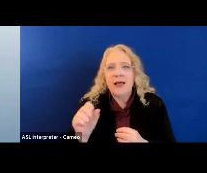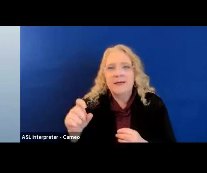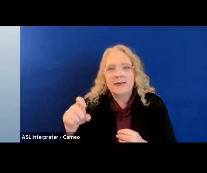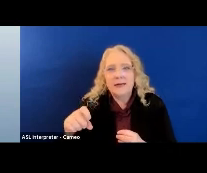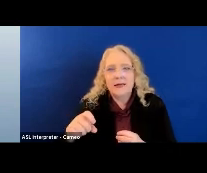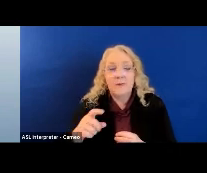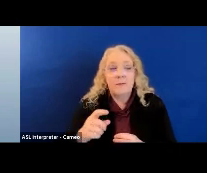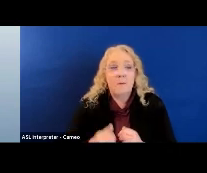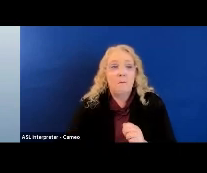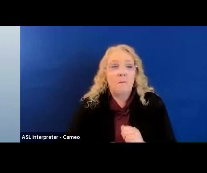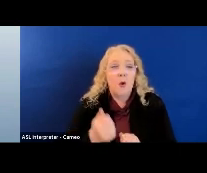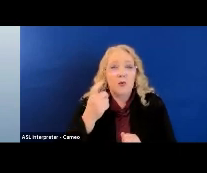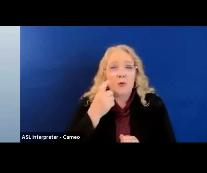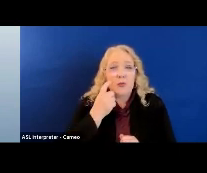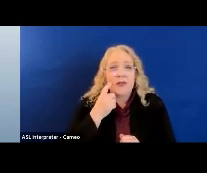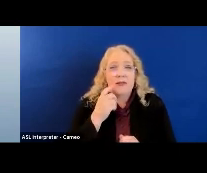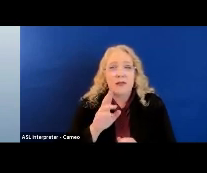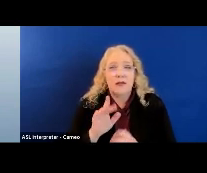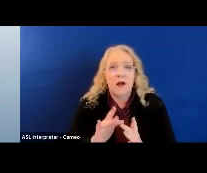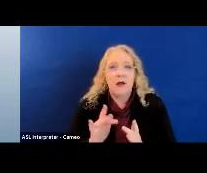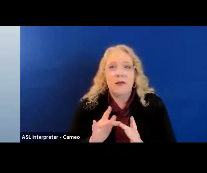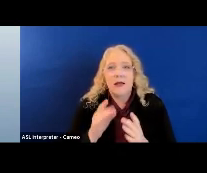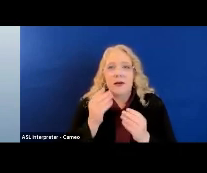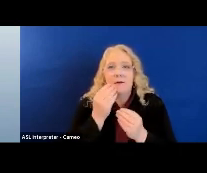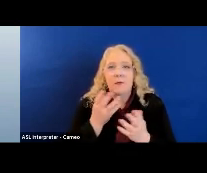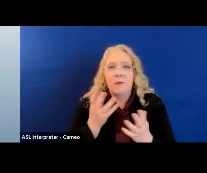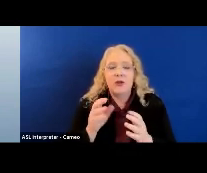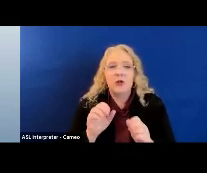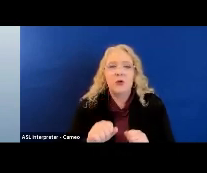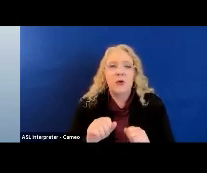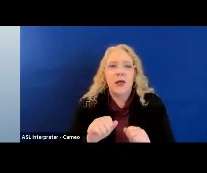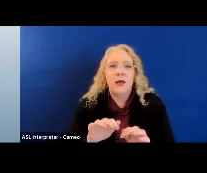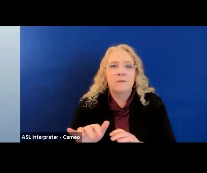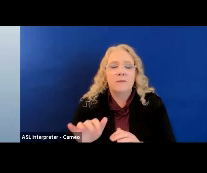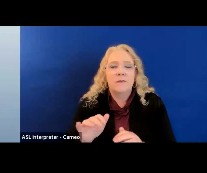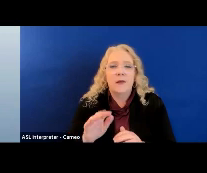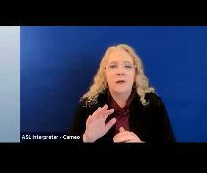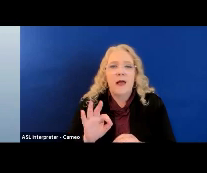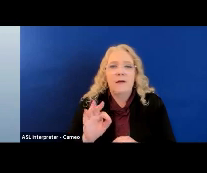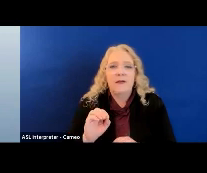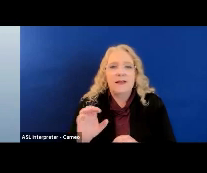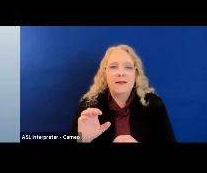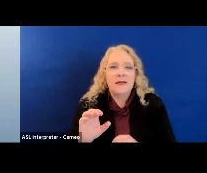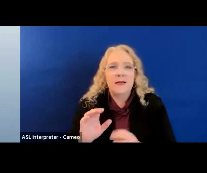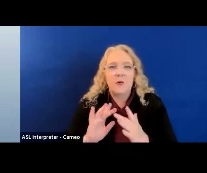información de contacto más actualizada. Puede visitar el sitio web del centro de empoderamiento familiar a través de los